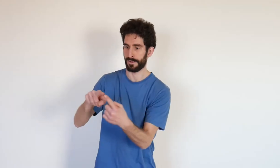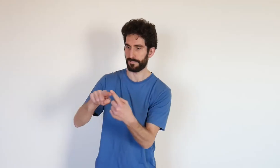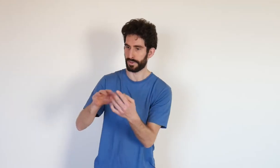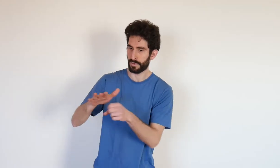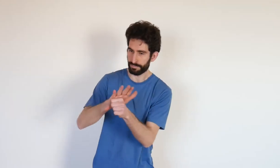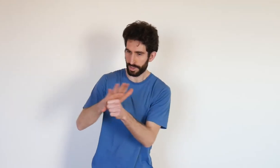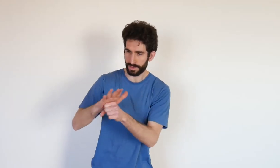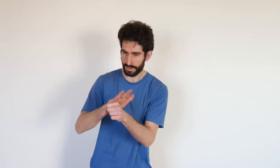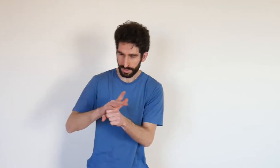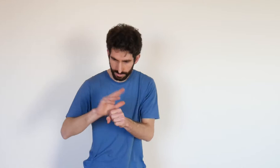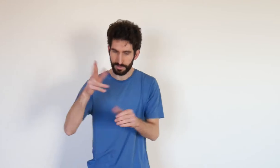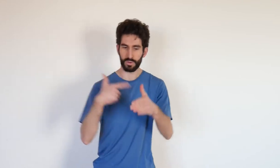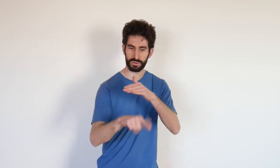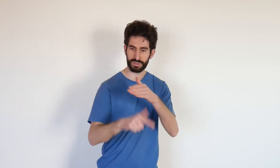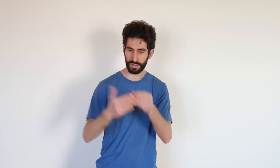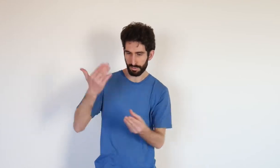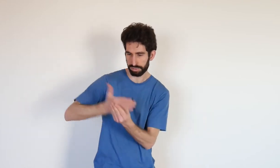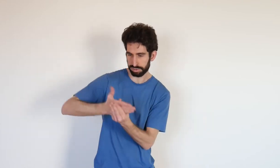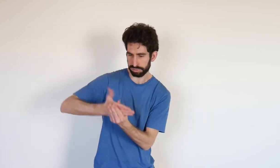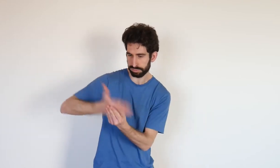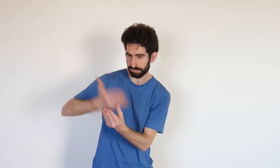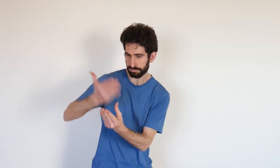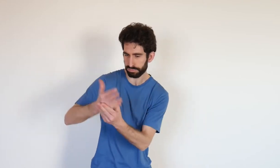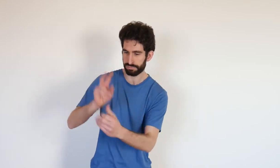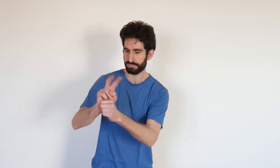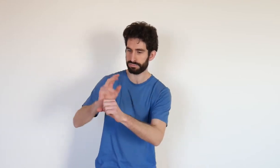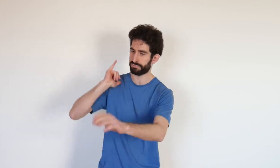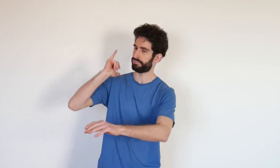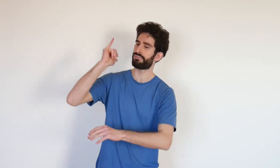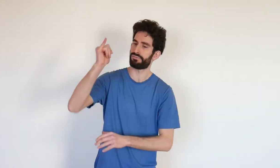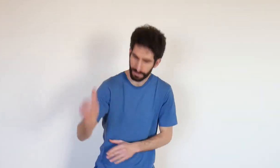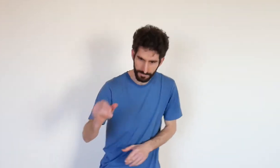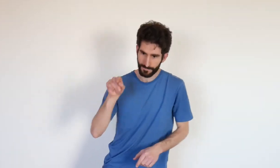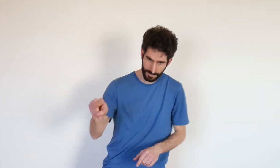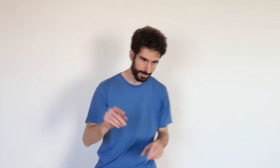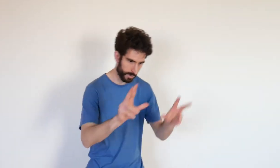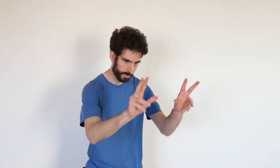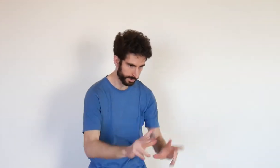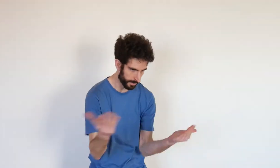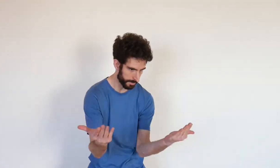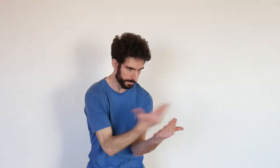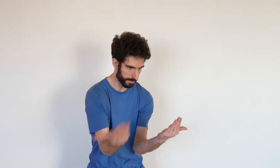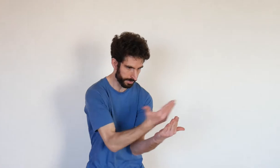Les empreintes complètes sont archivées dans un logiciel qui les gardent longtemps. Ensuite, l'ordinateur compare